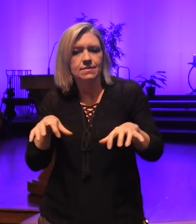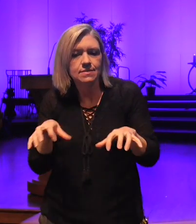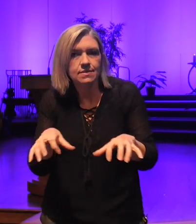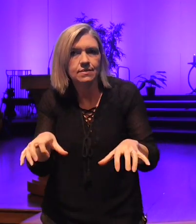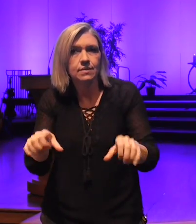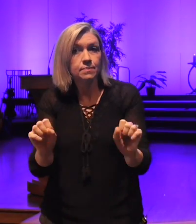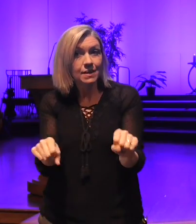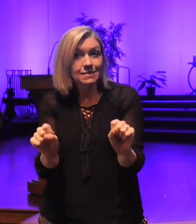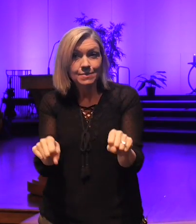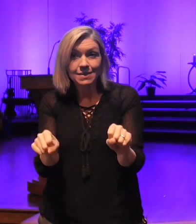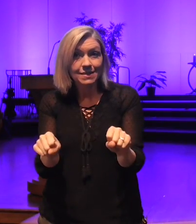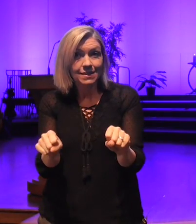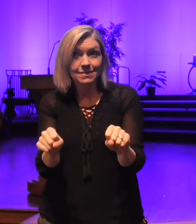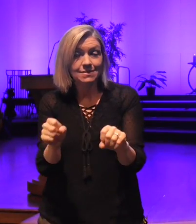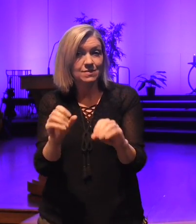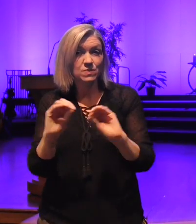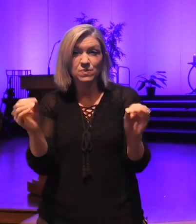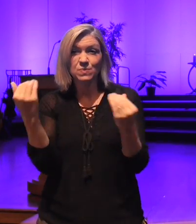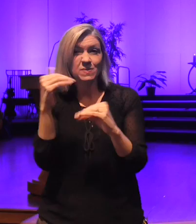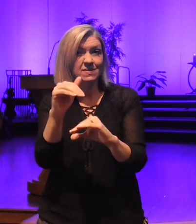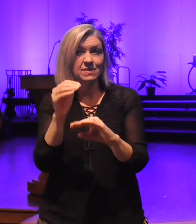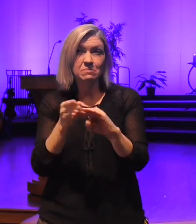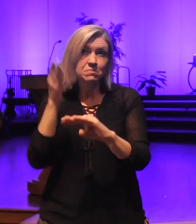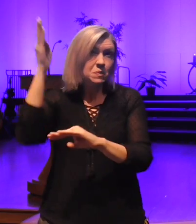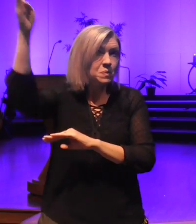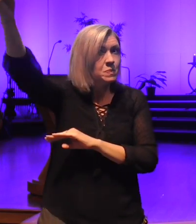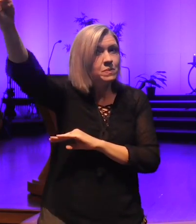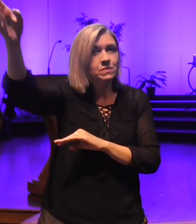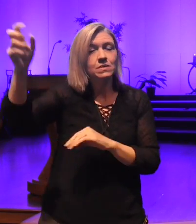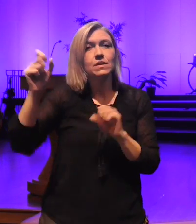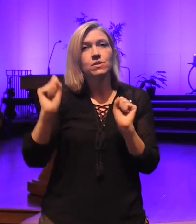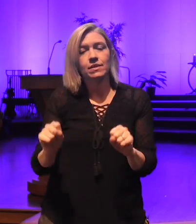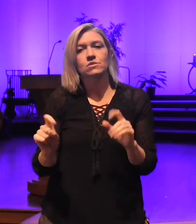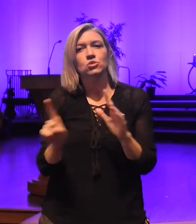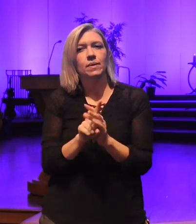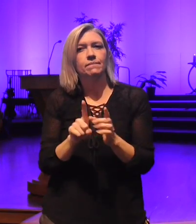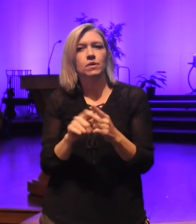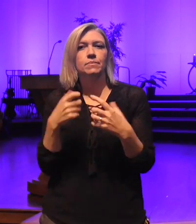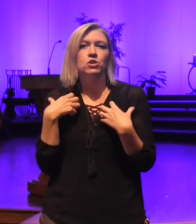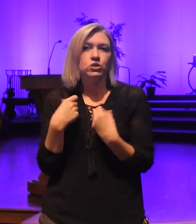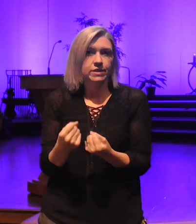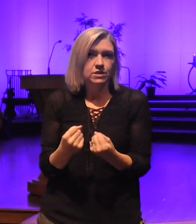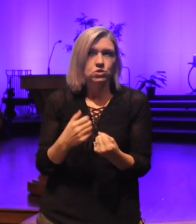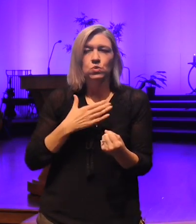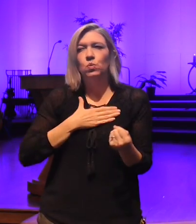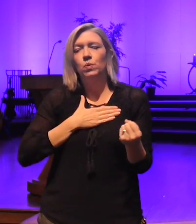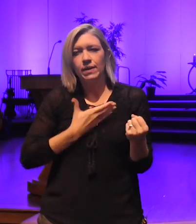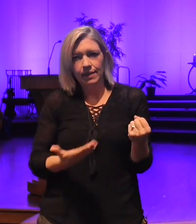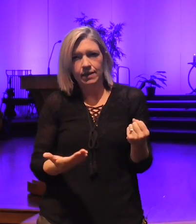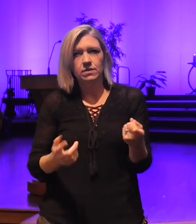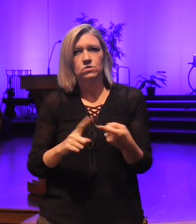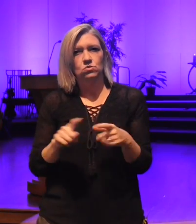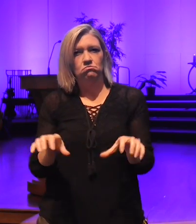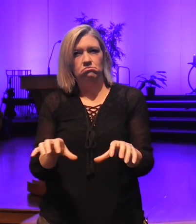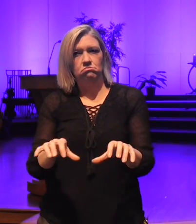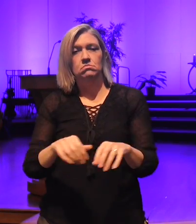que surgirán a través de nuestro coraje y nuestra voluntad, así que la verdadera pregunta es cómo tú